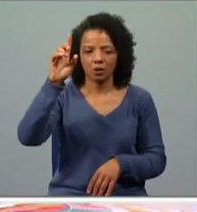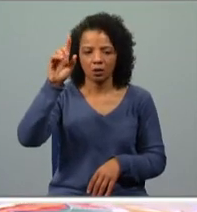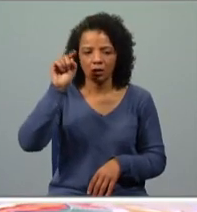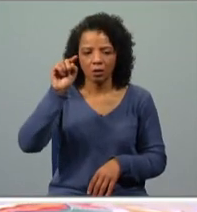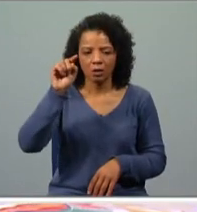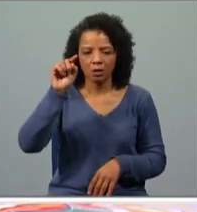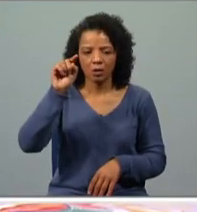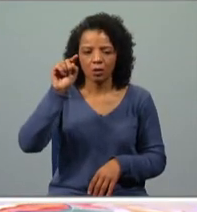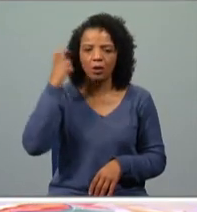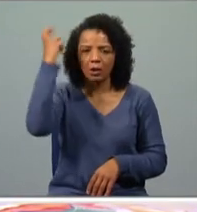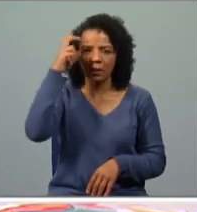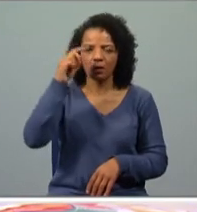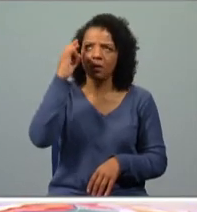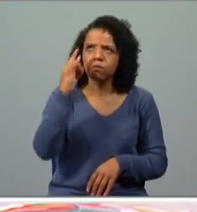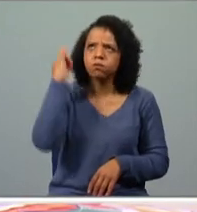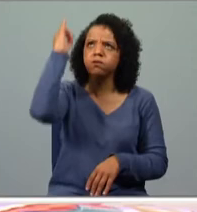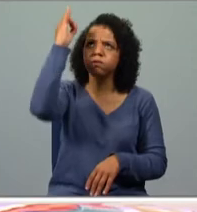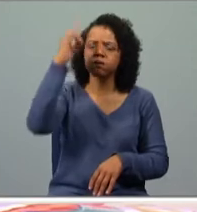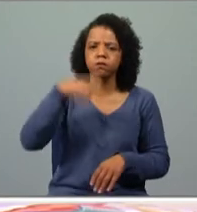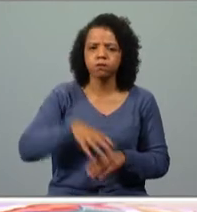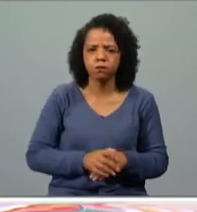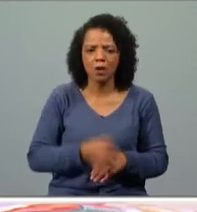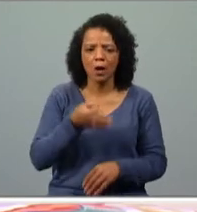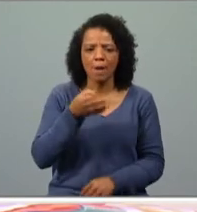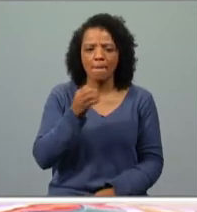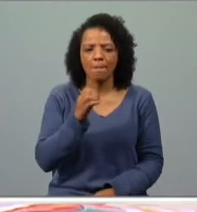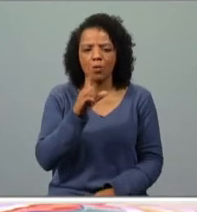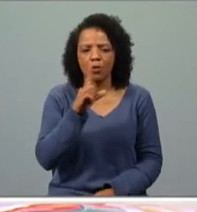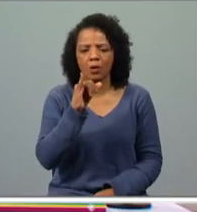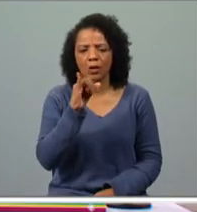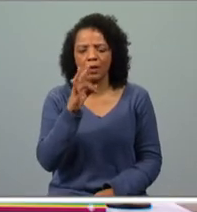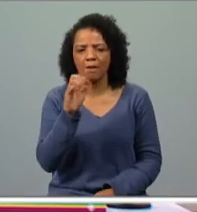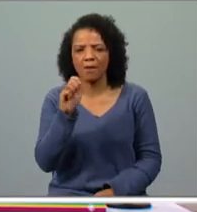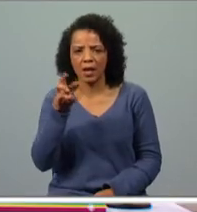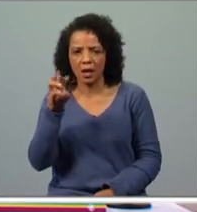era o polifemo e olha o que eles não sabia e que eu fiz vou dizer agora é que 是polyphemus，看看他們沒有什麼我知道我所做的我現在要說的是